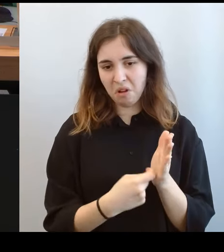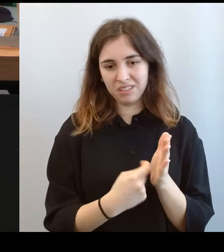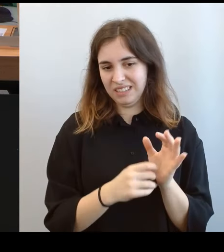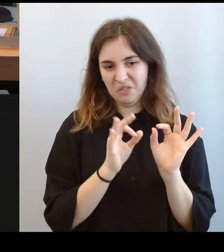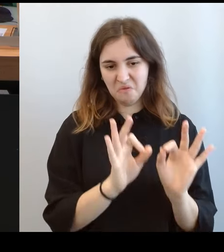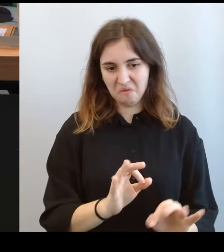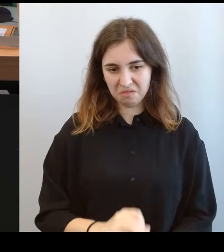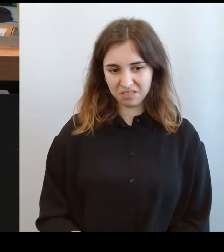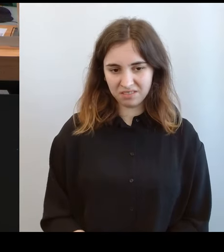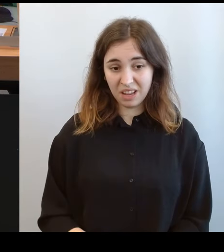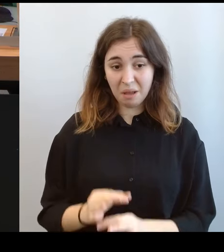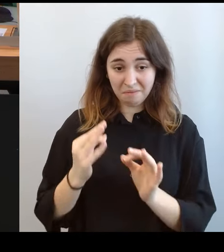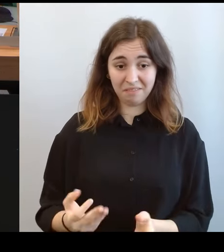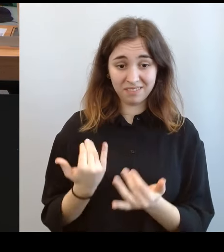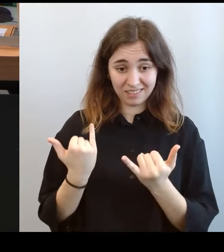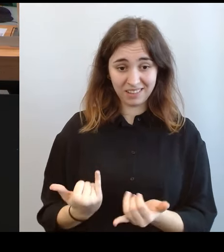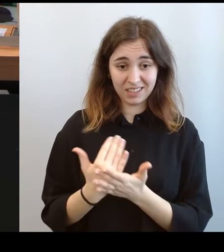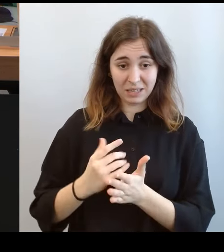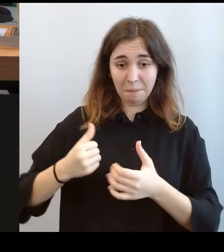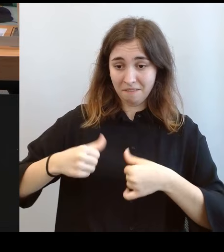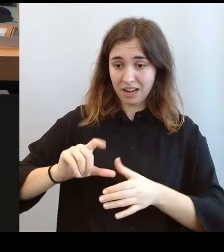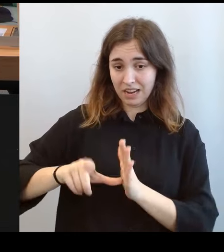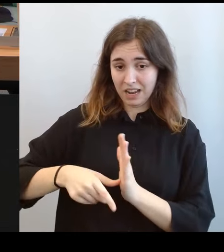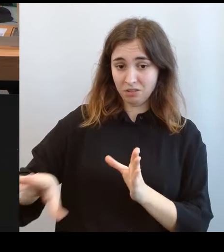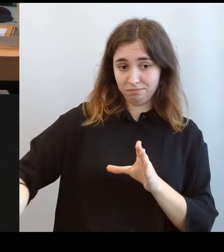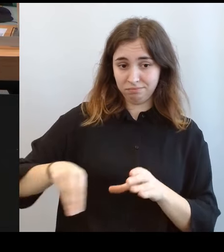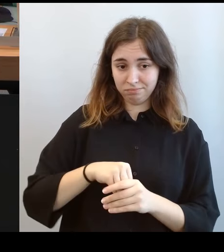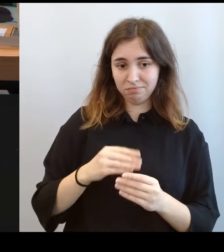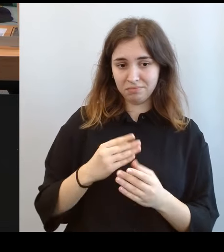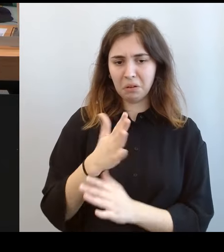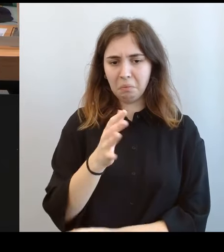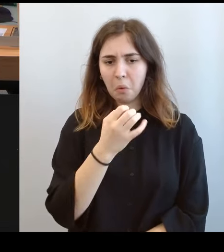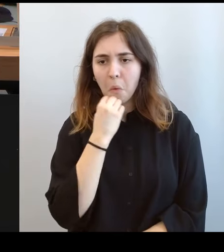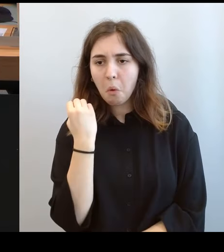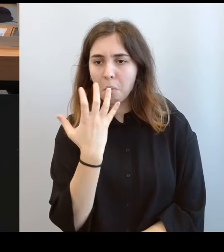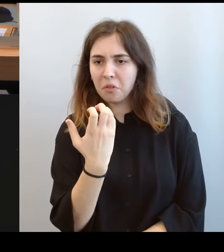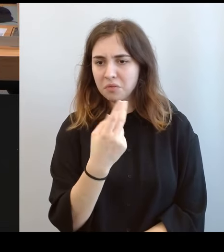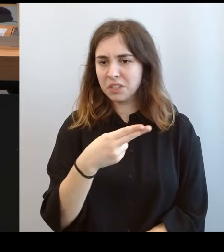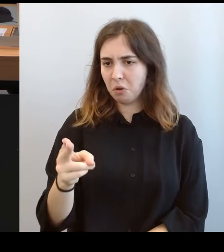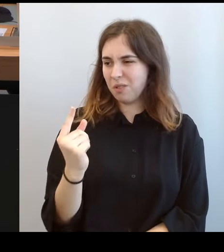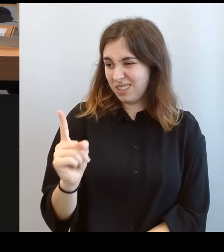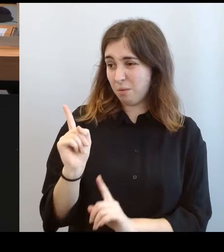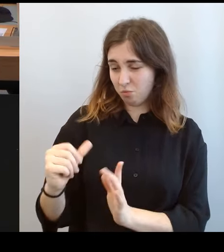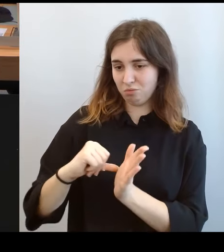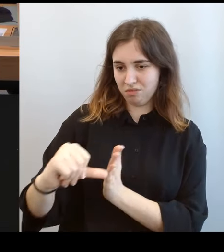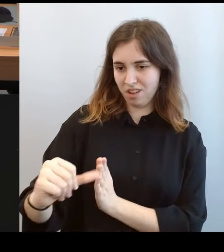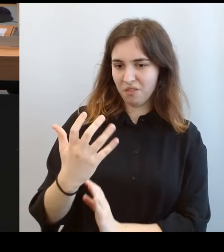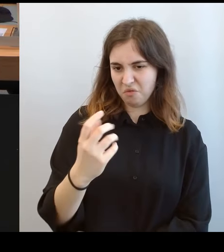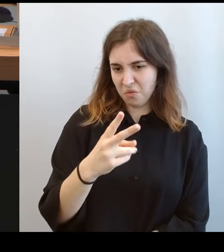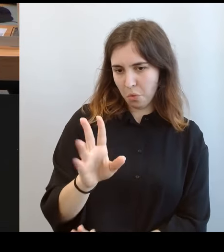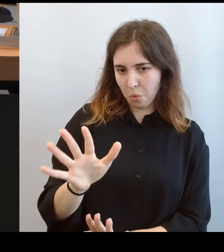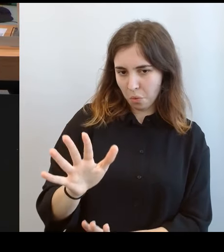soll ungefähr 50 € kosten, wenn man das Ganze selbst bezahlt. Sondern Ziel ist damit auch, dass das systematische, verbindliche